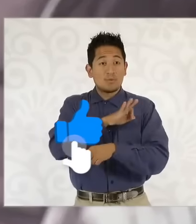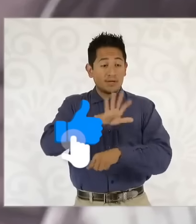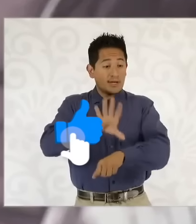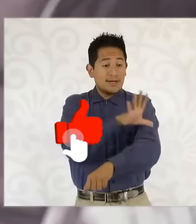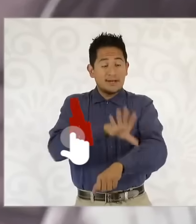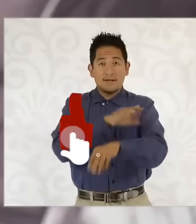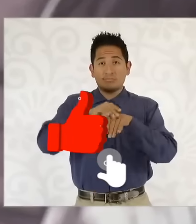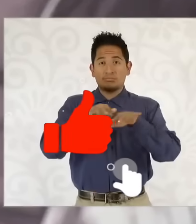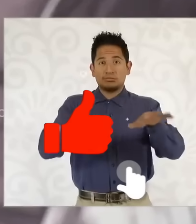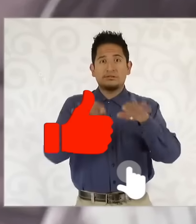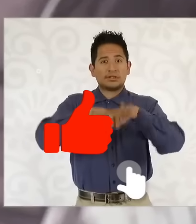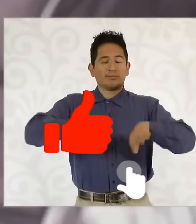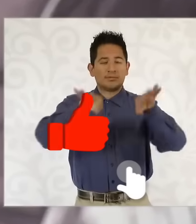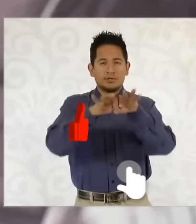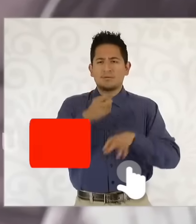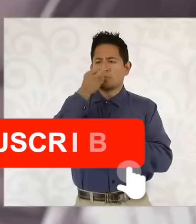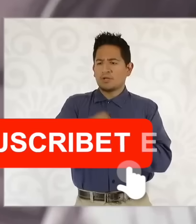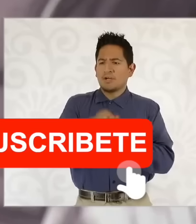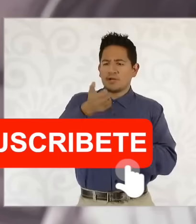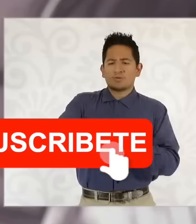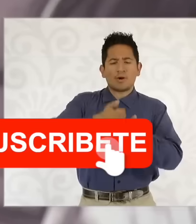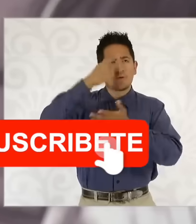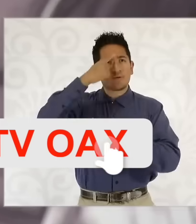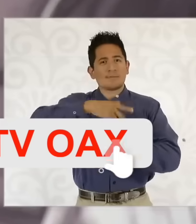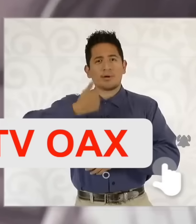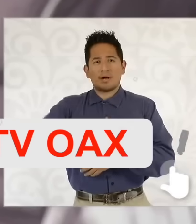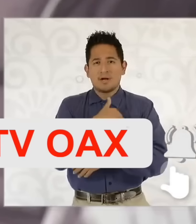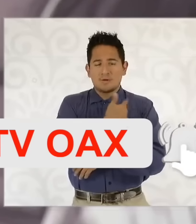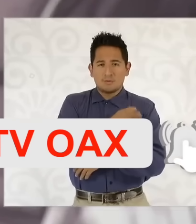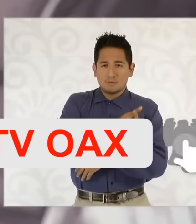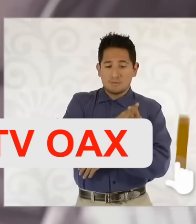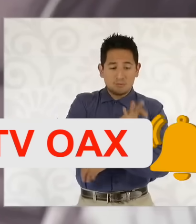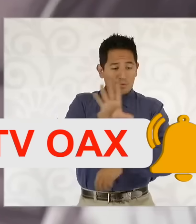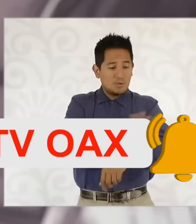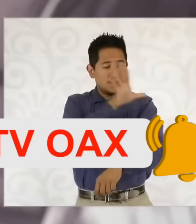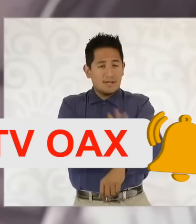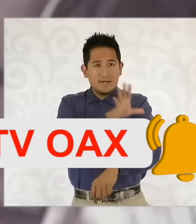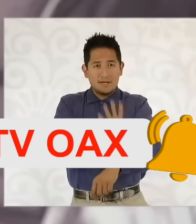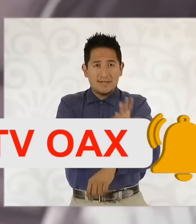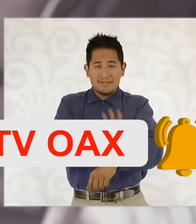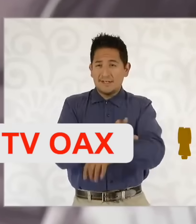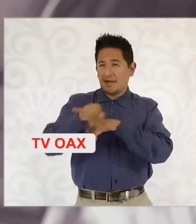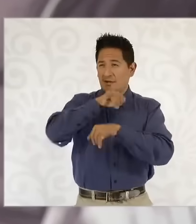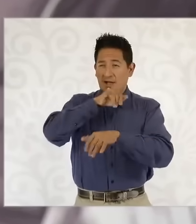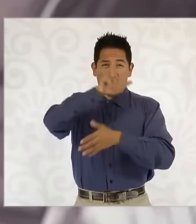es la infraestructura que permite transportar en forma masiva, a grandes distancias toda la energía